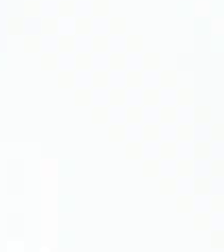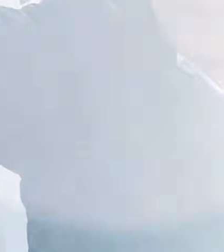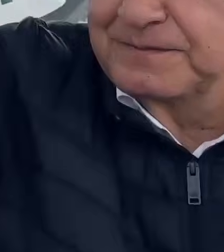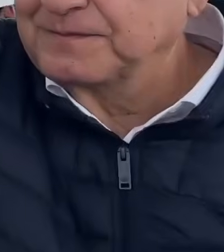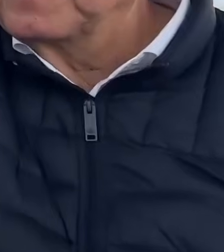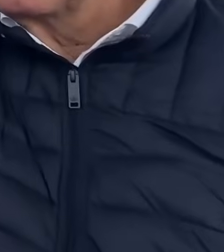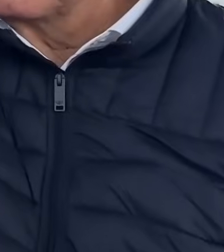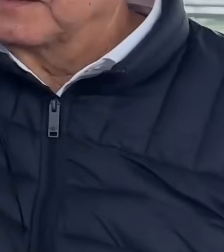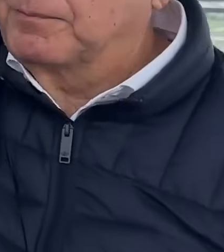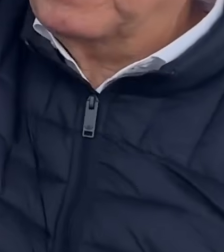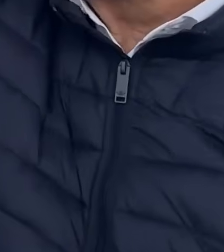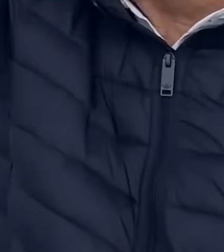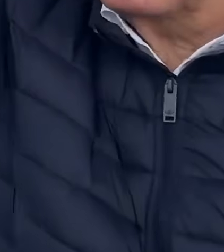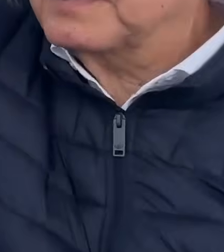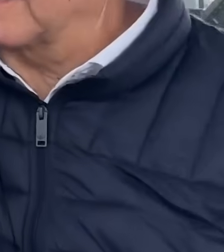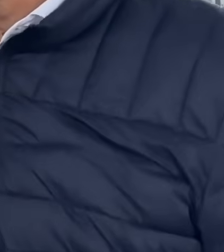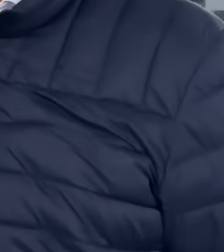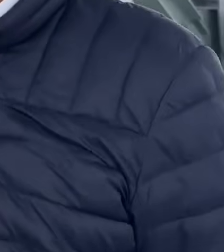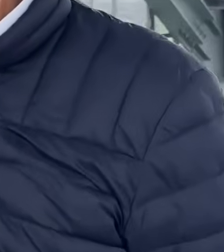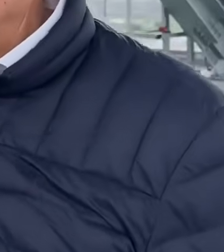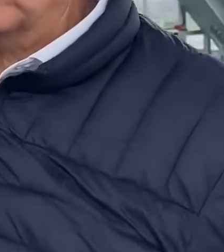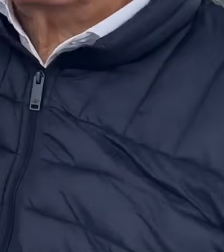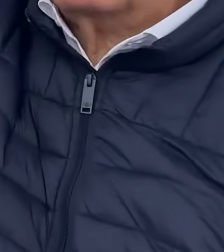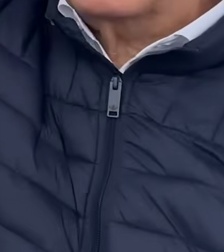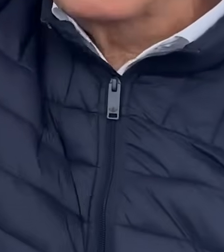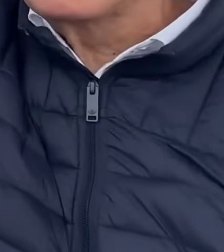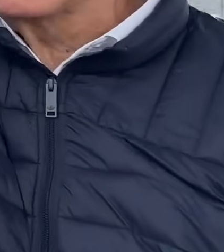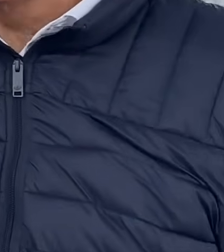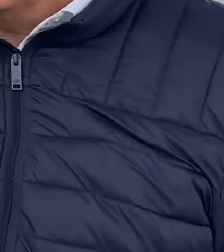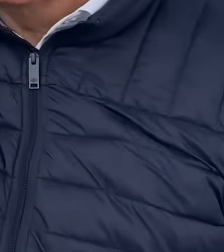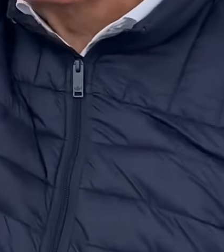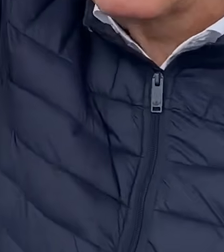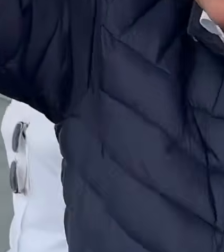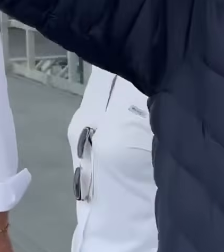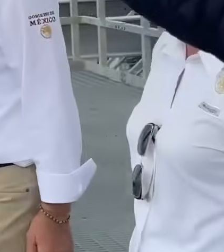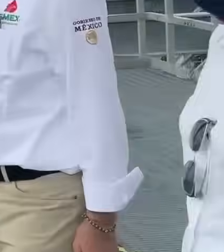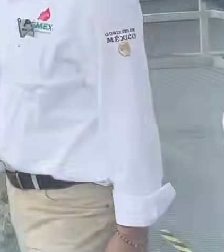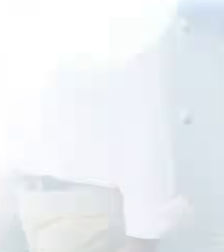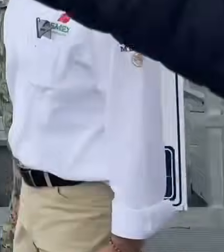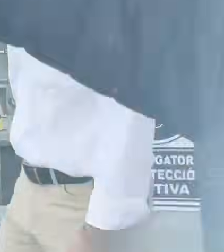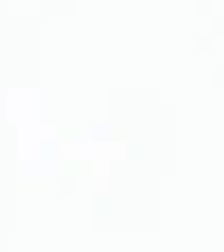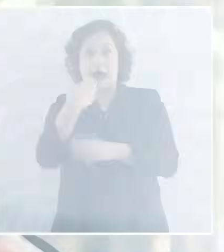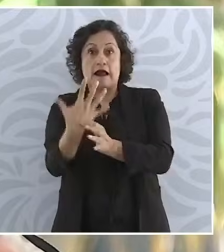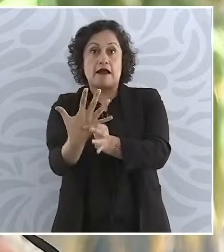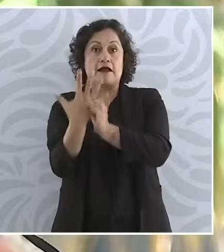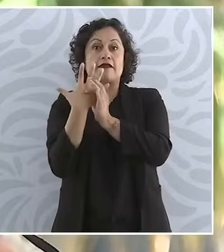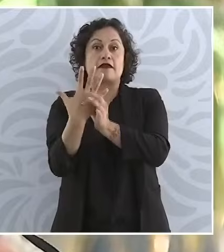emblemáticas del expresidente Andrés Manuel López Obrador la presidenta Claudia sheinbaum